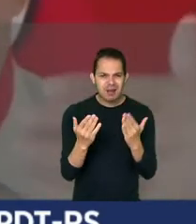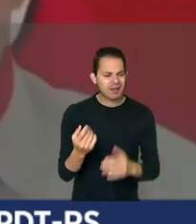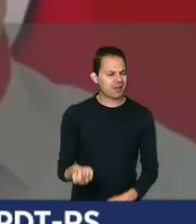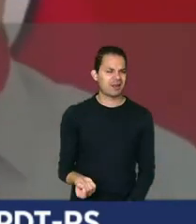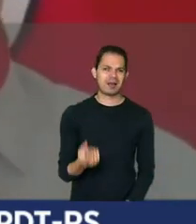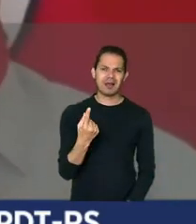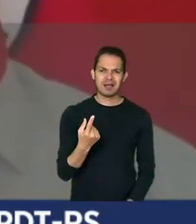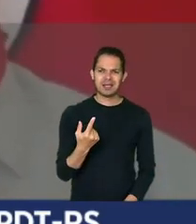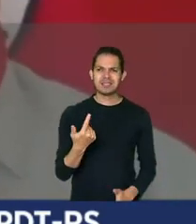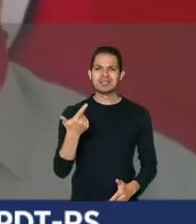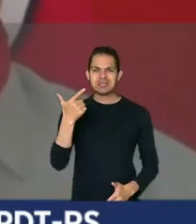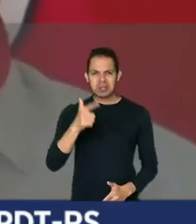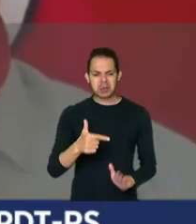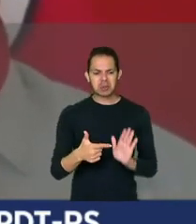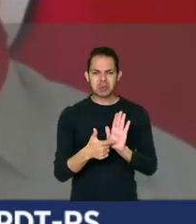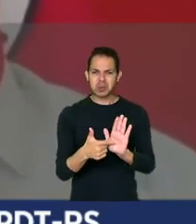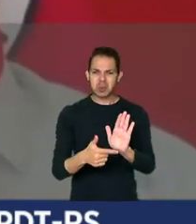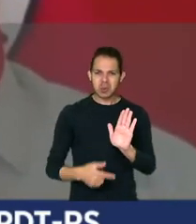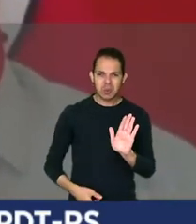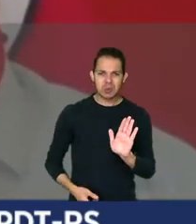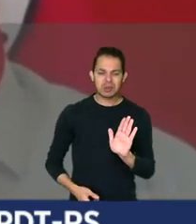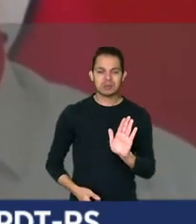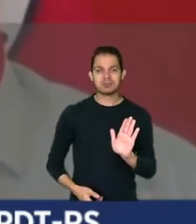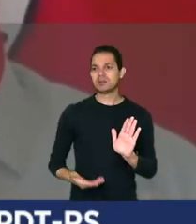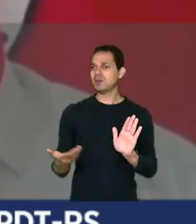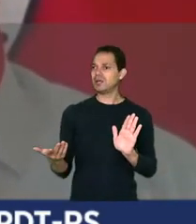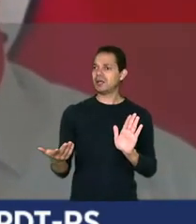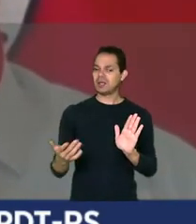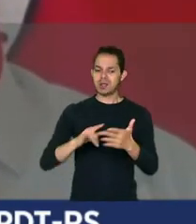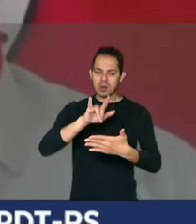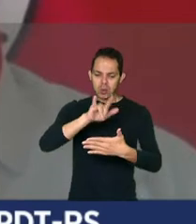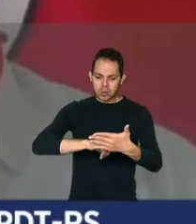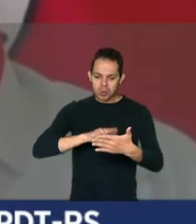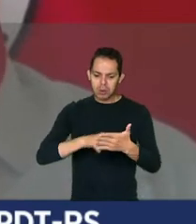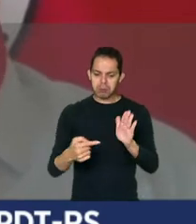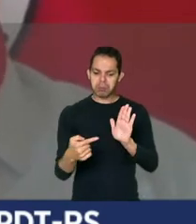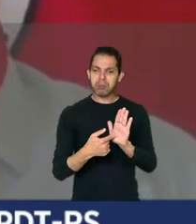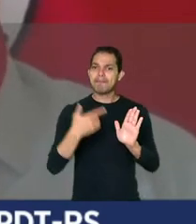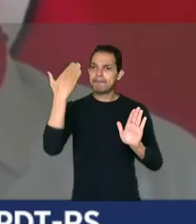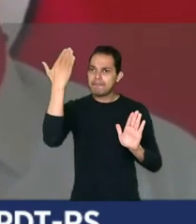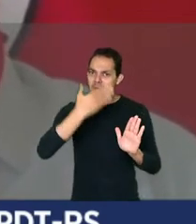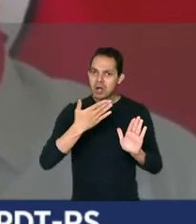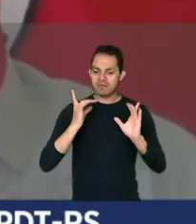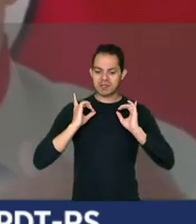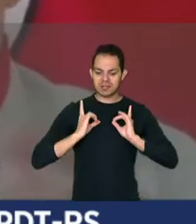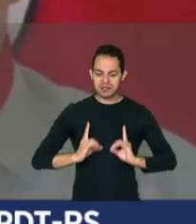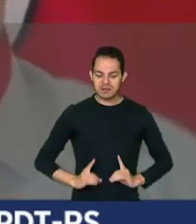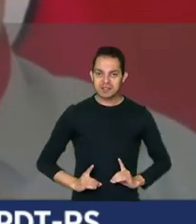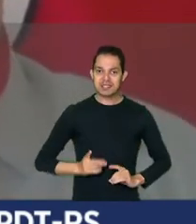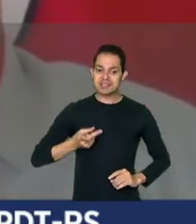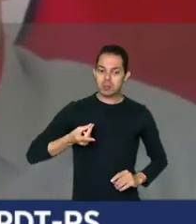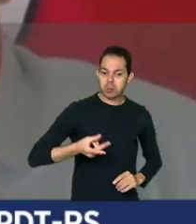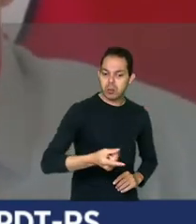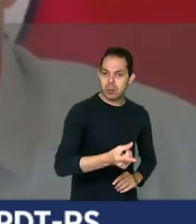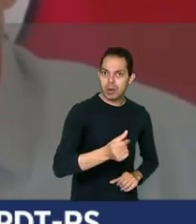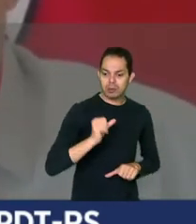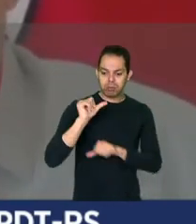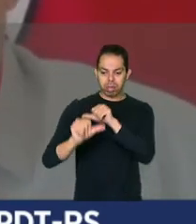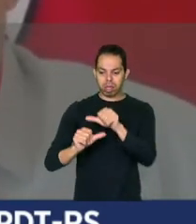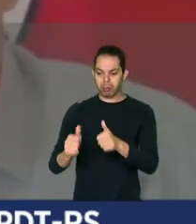PROJETO DE LEI PARA CONFIRMAR, PARA CONSOLIDAR ISSO. SE O LAUDO, SE A DEFICIÊNCIA É IRREVERSÍVEL, É CLARO QUE A